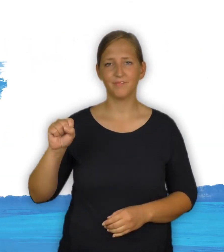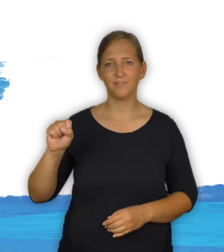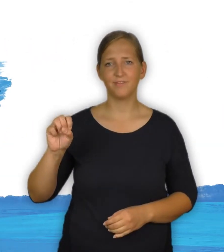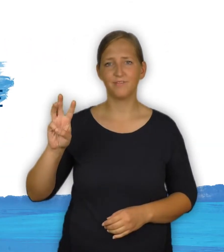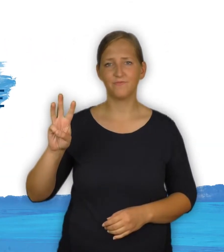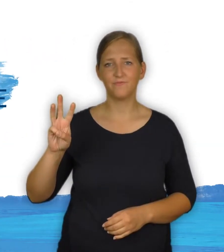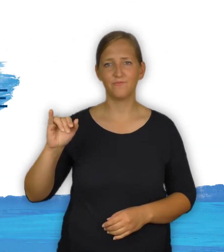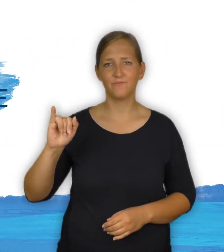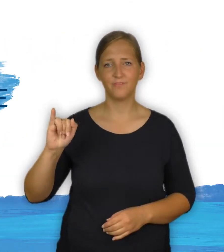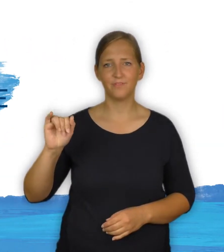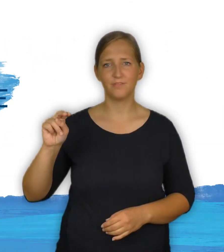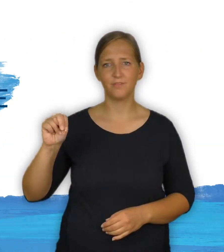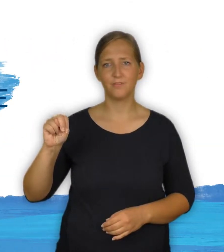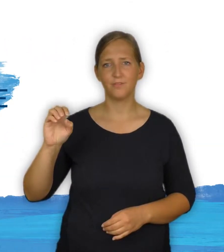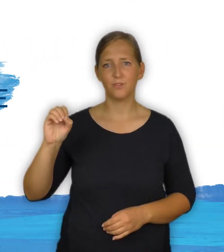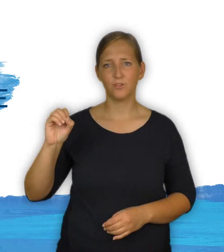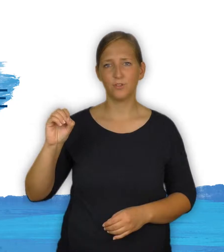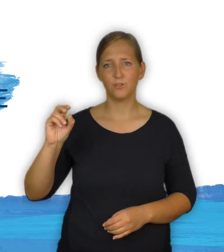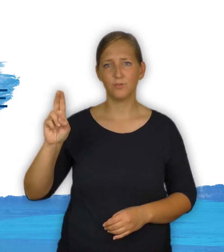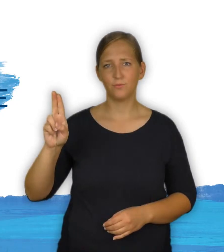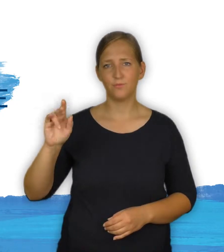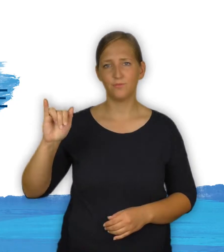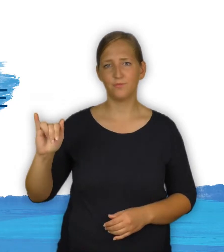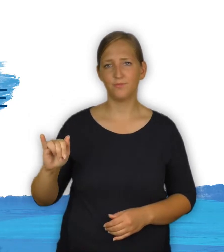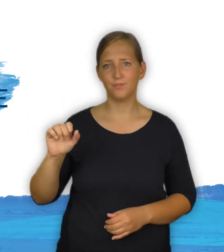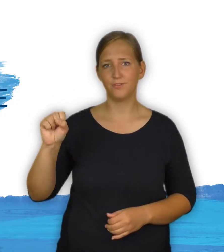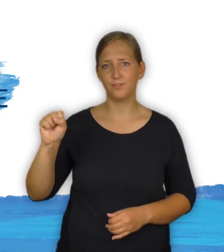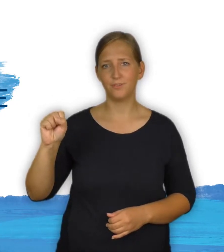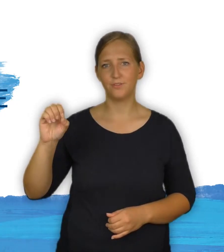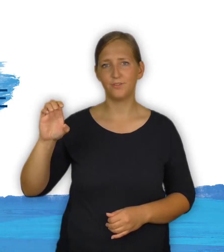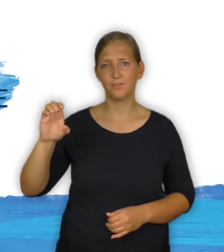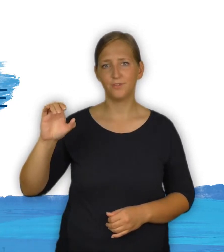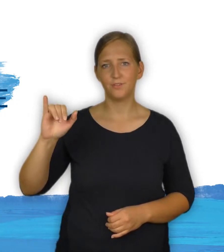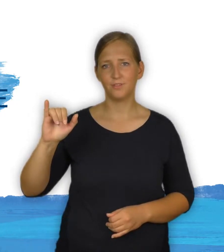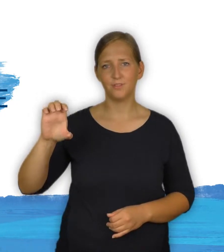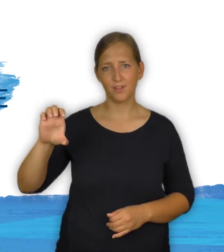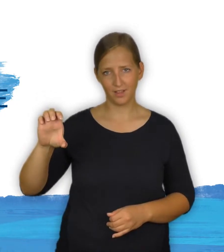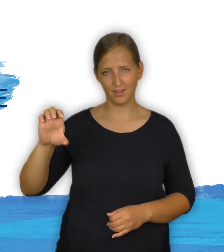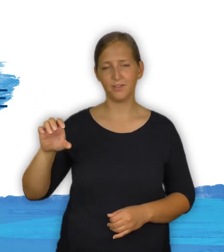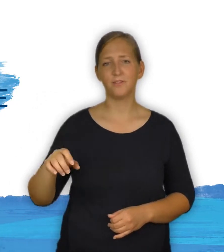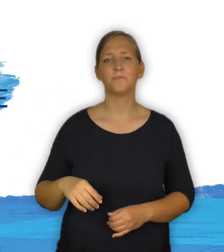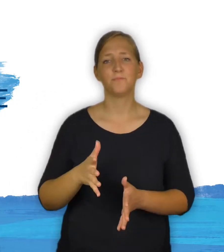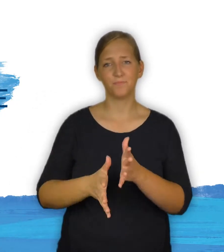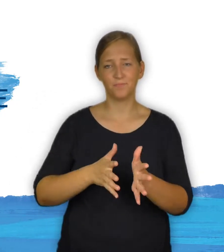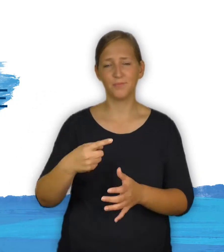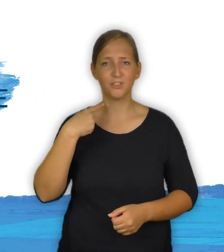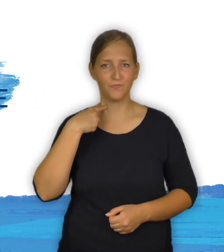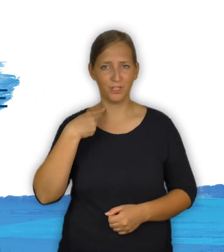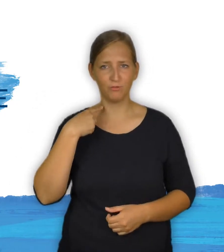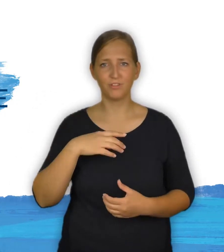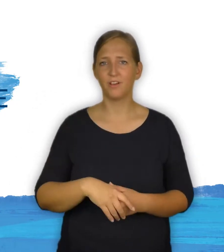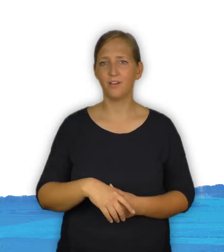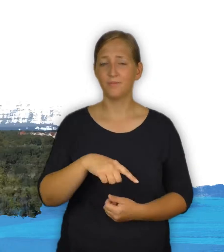Świnoujście.